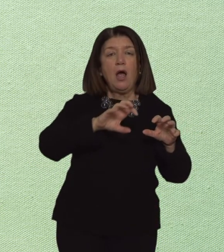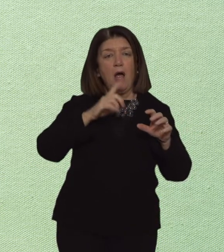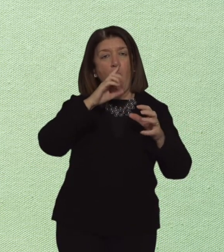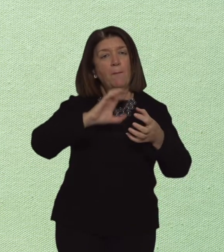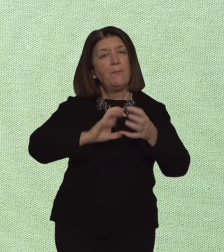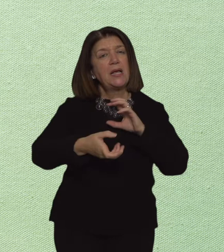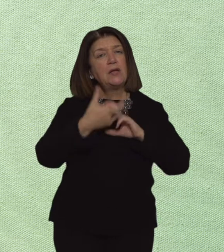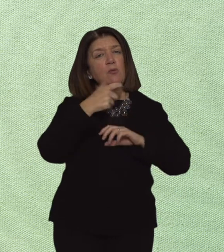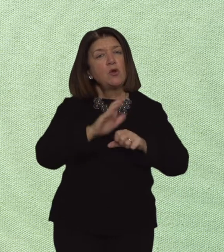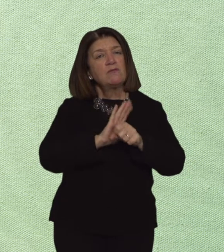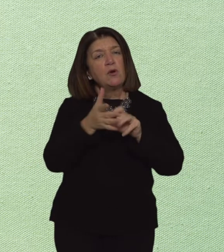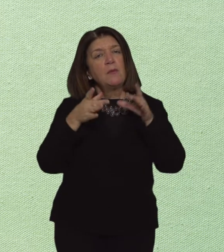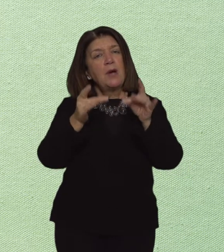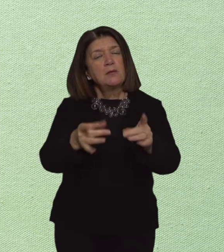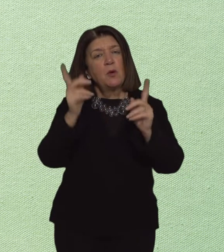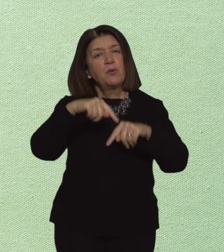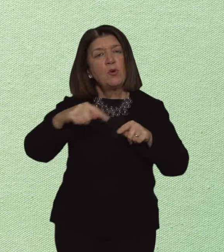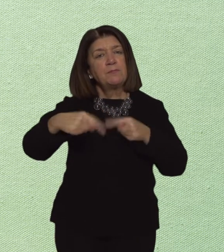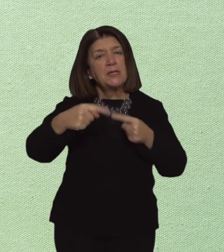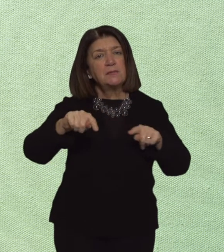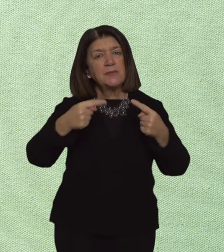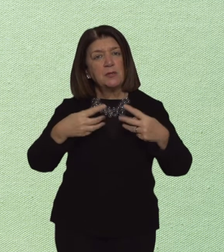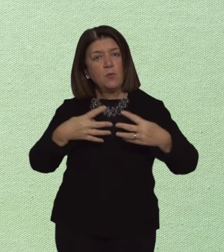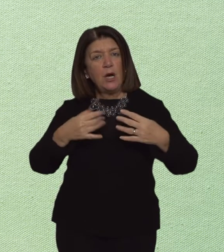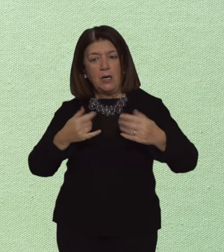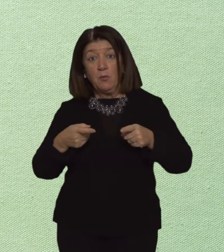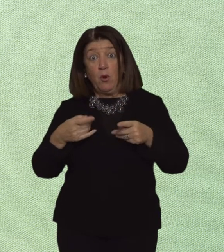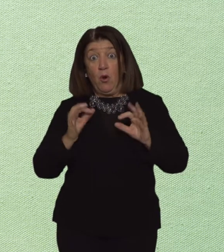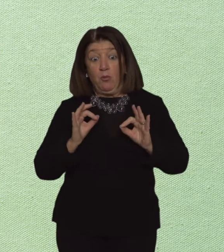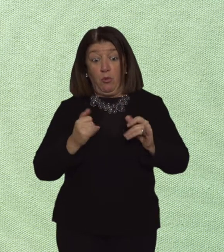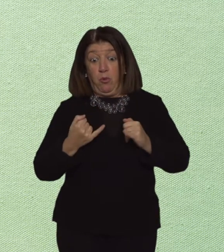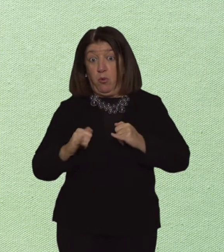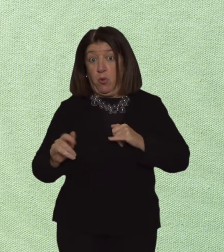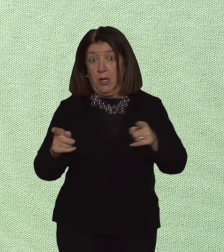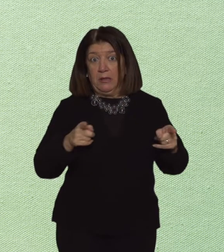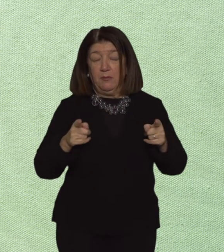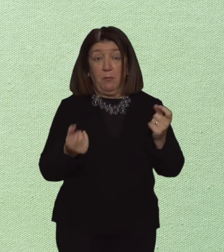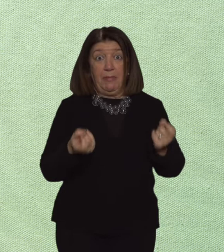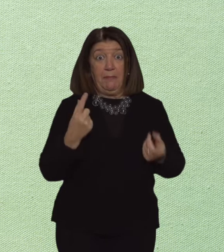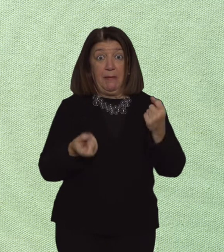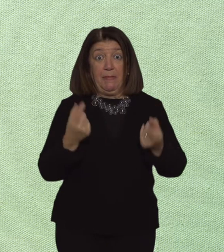i nuovi conflitti che stanno nascendo negli ultimi tempi, soprattutto tra grosse nazioni